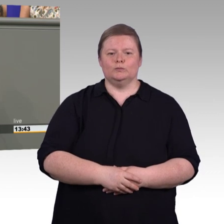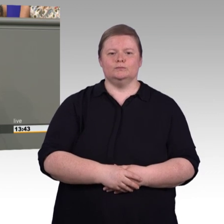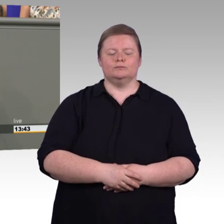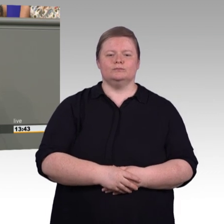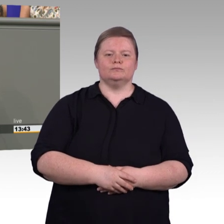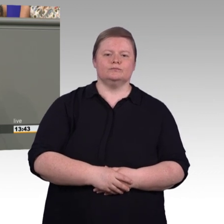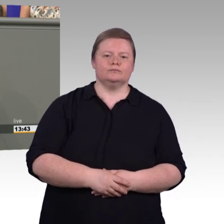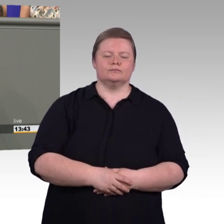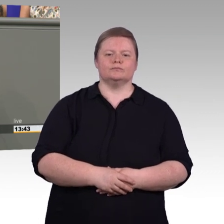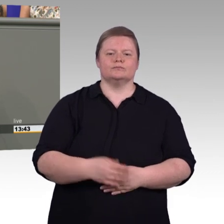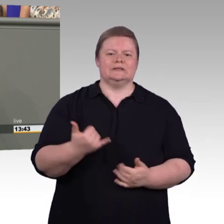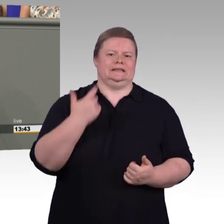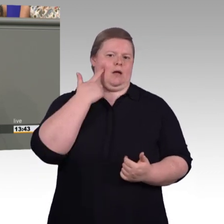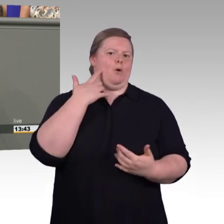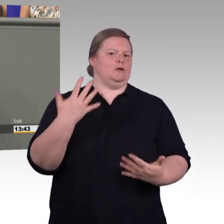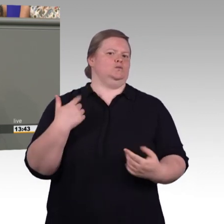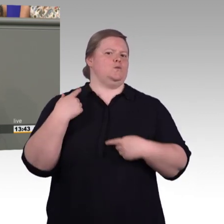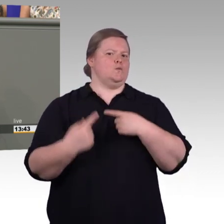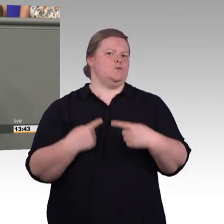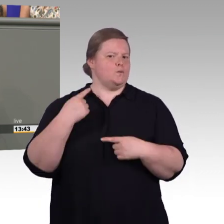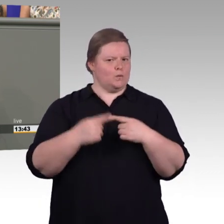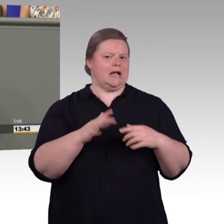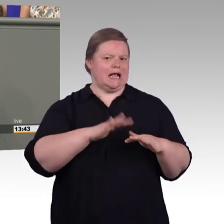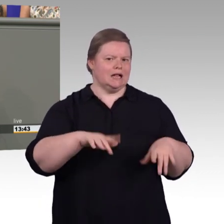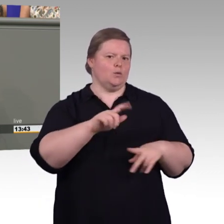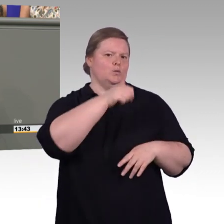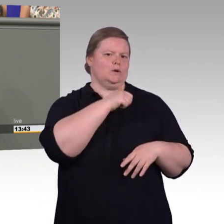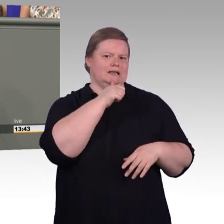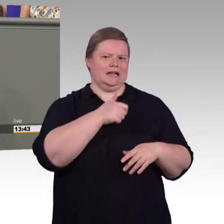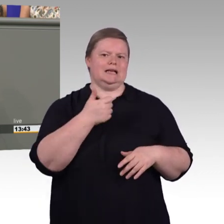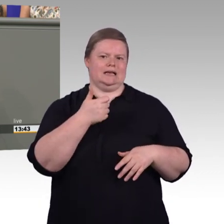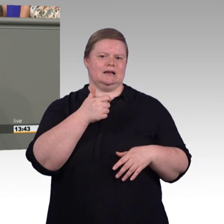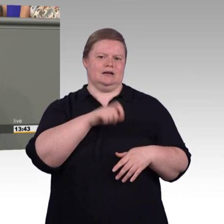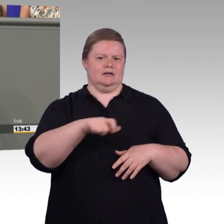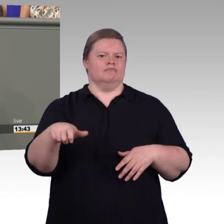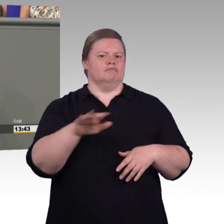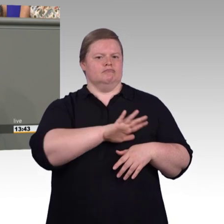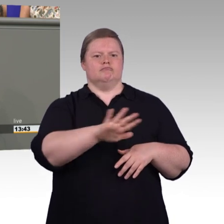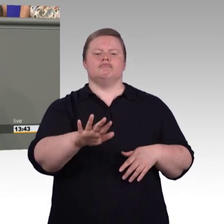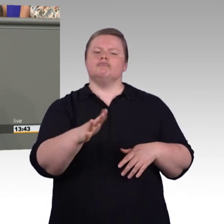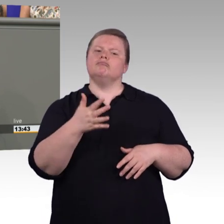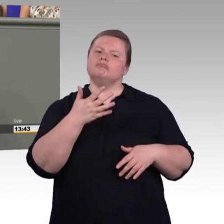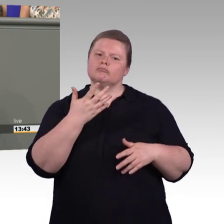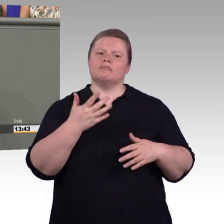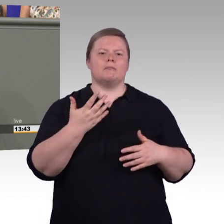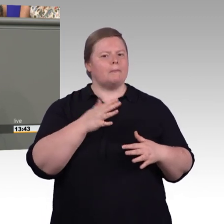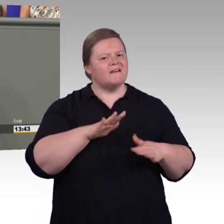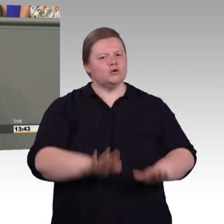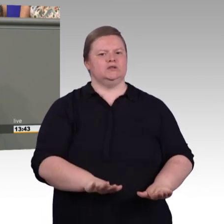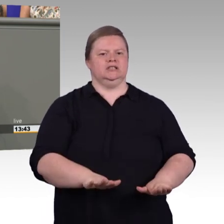Wir müssen weiterhin sprechen über Entlastung von Familien im Steuerrecht. Dann können wir auch sprechen über die Frage warum denn eigentlich der Kinderfreibetrag immer noch